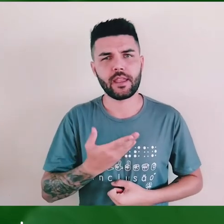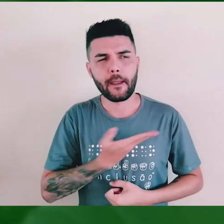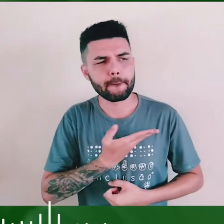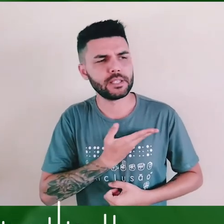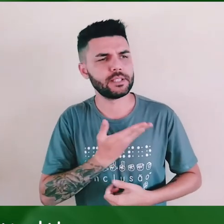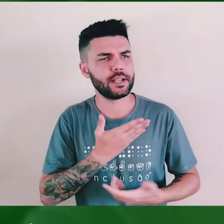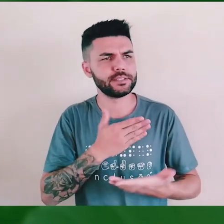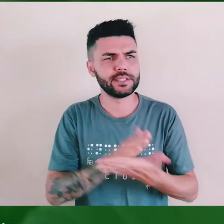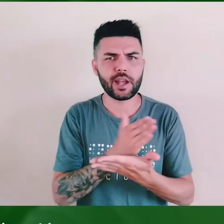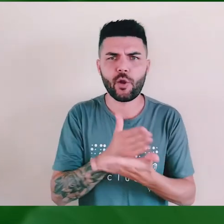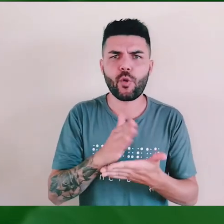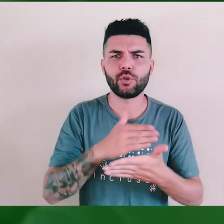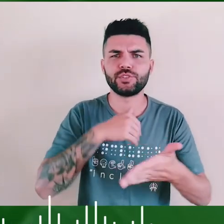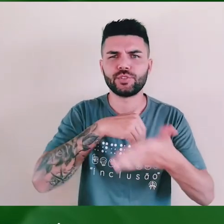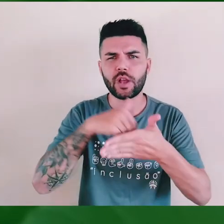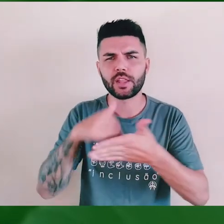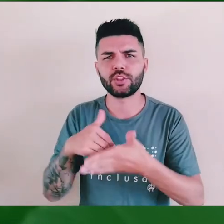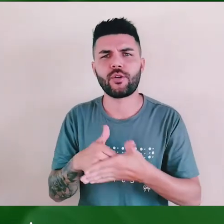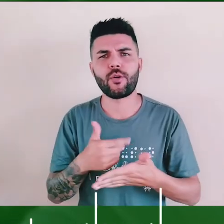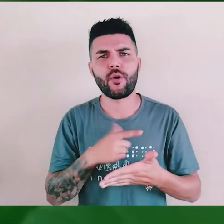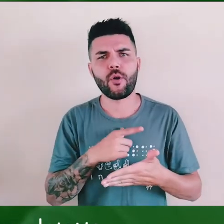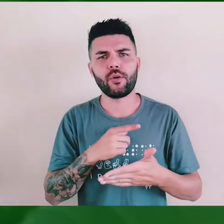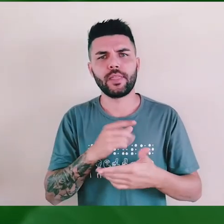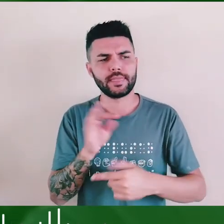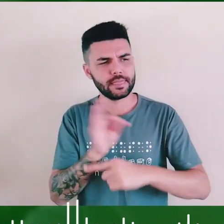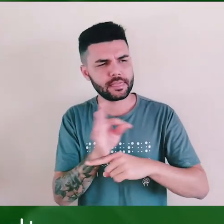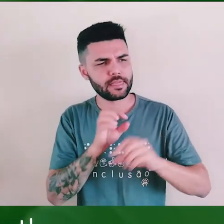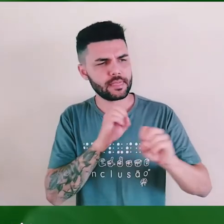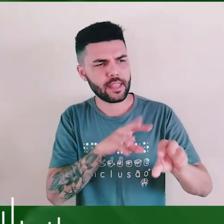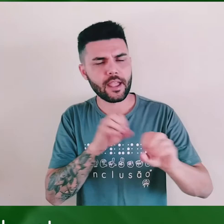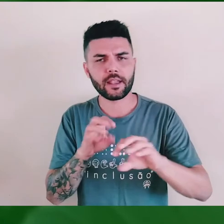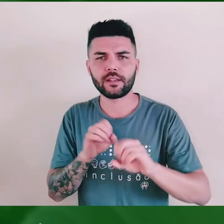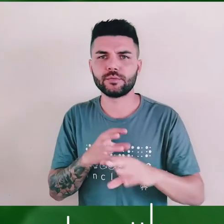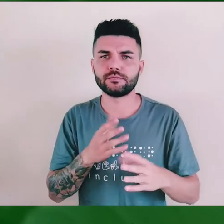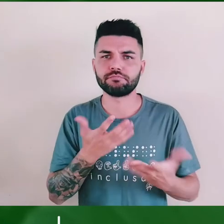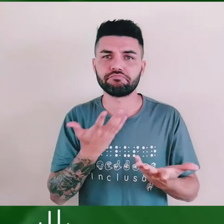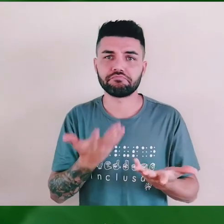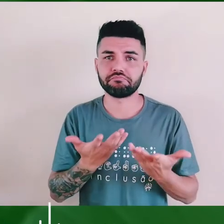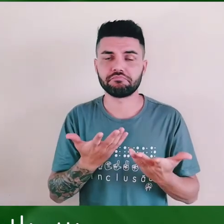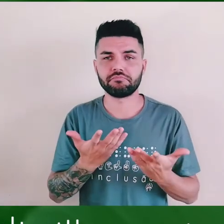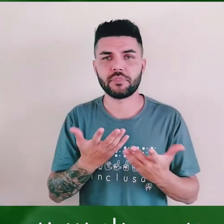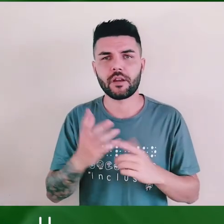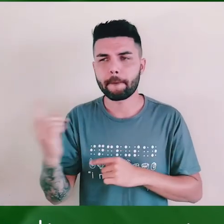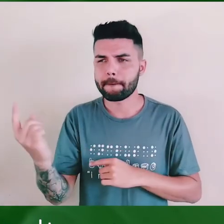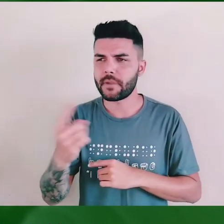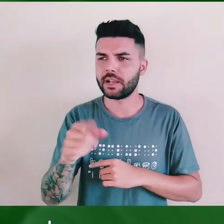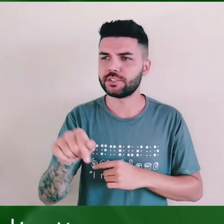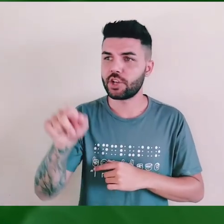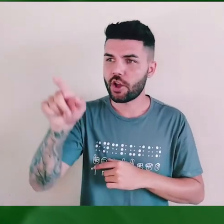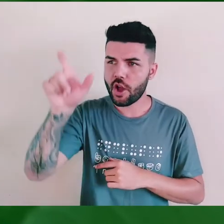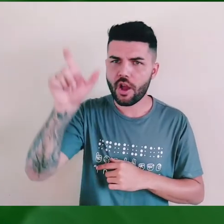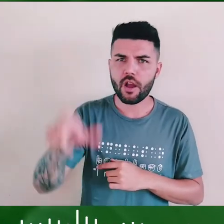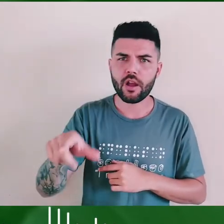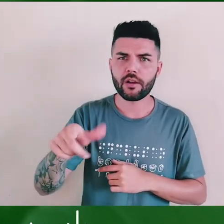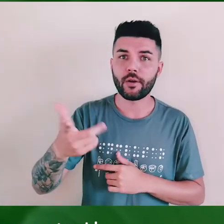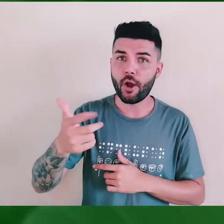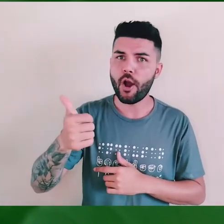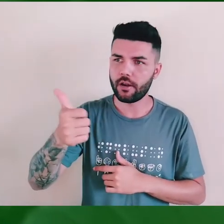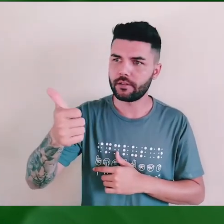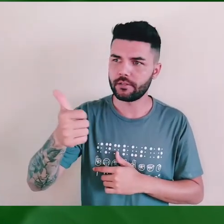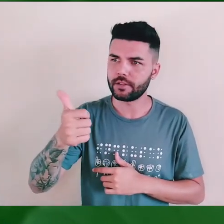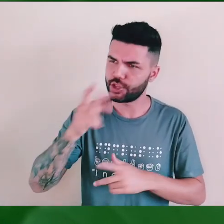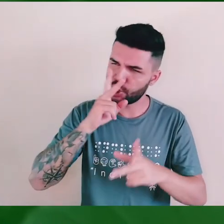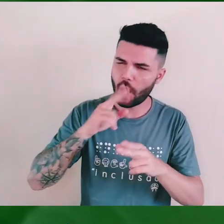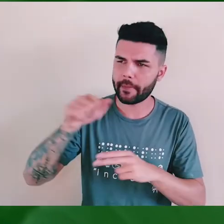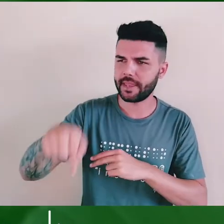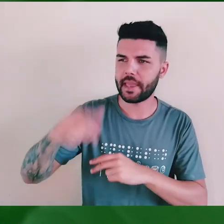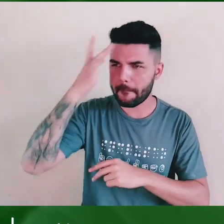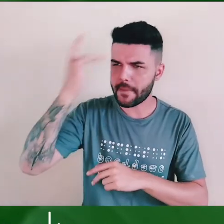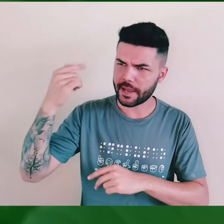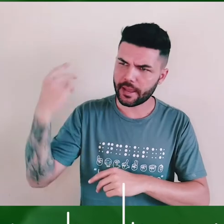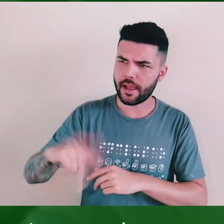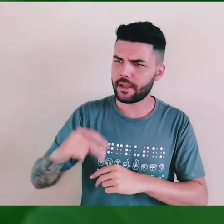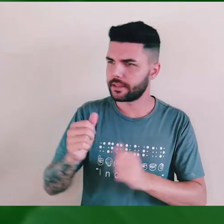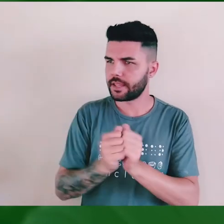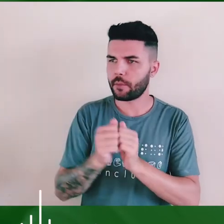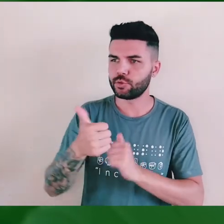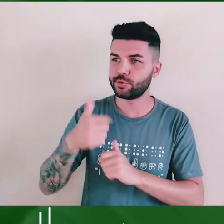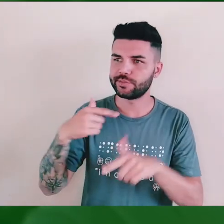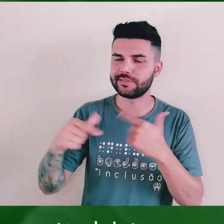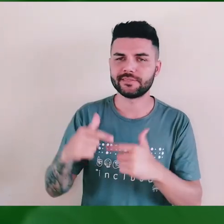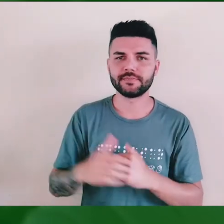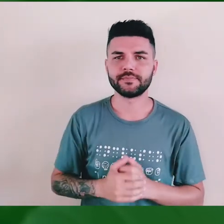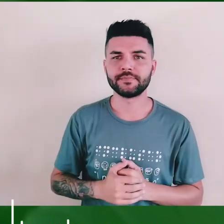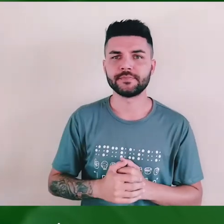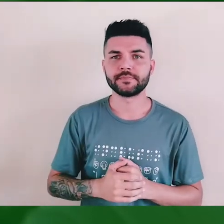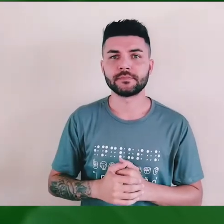alguns técnicos, muita gente do futebol. Você passa a torcer por pessoas cara, aquele